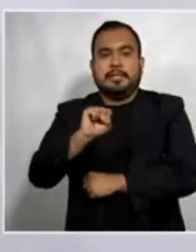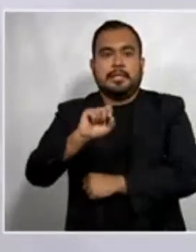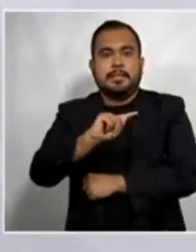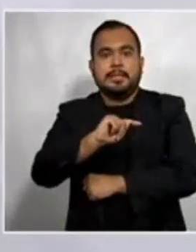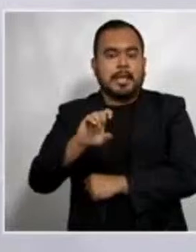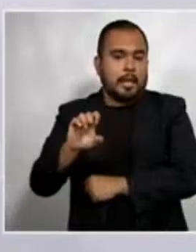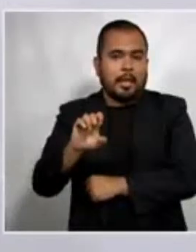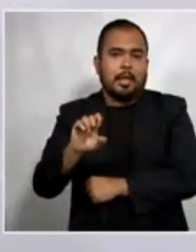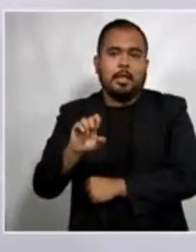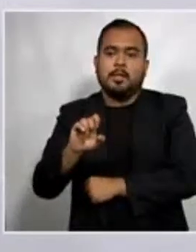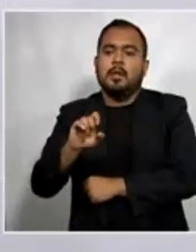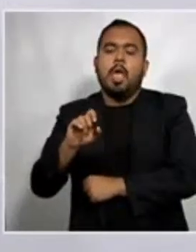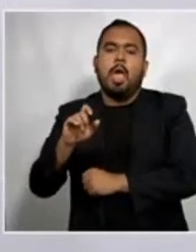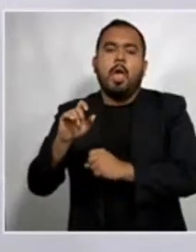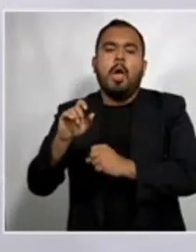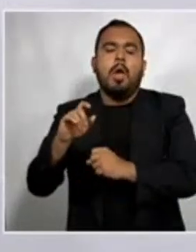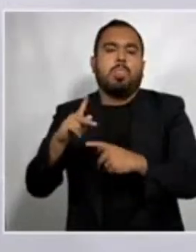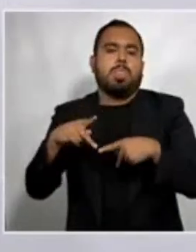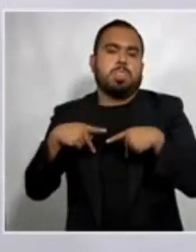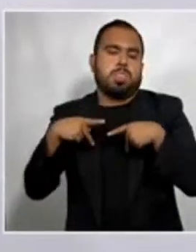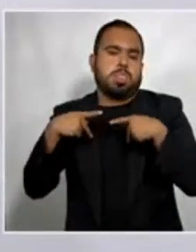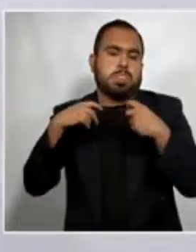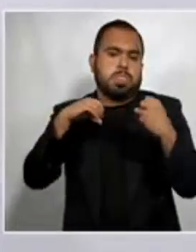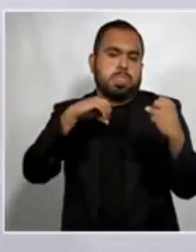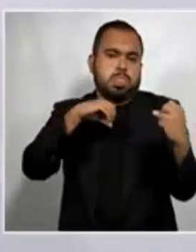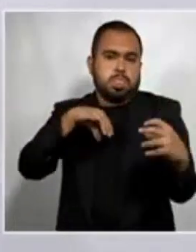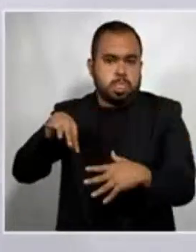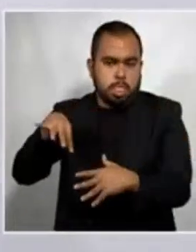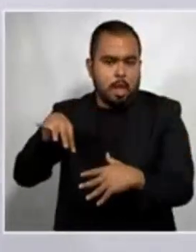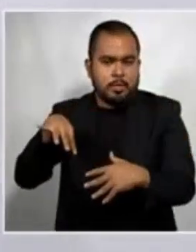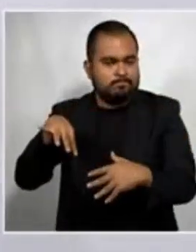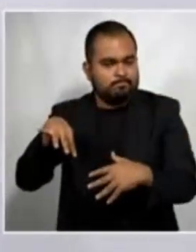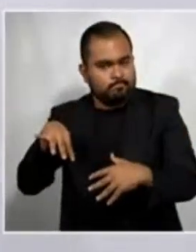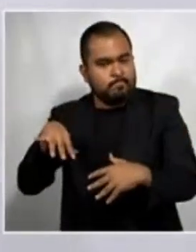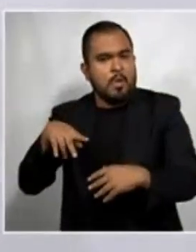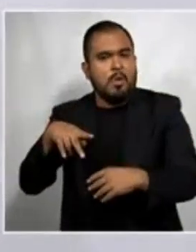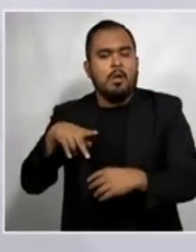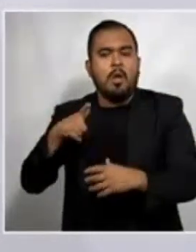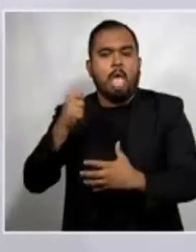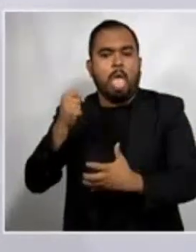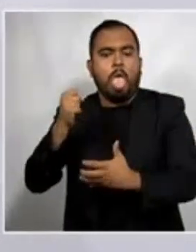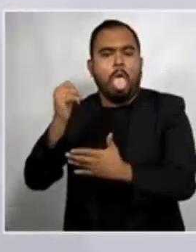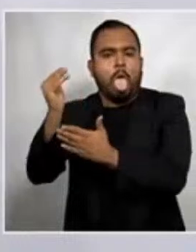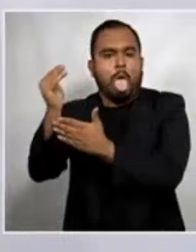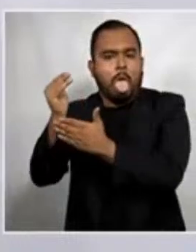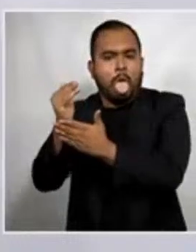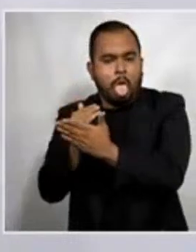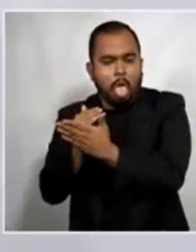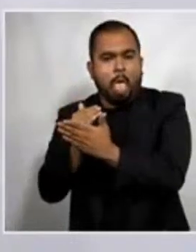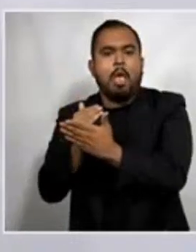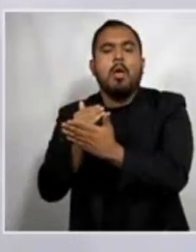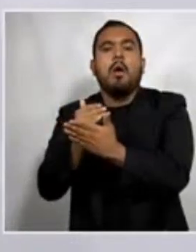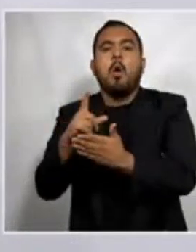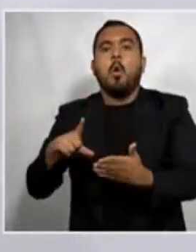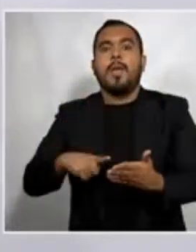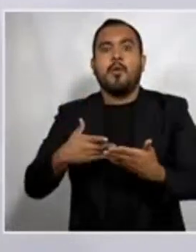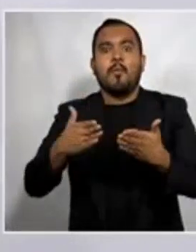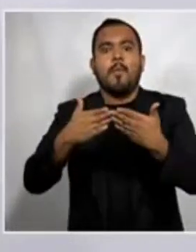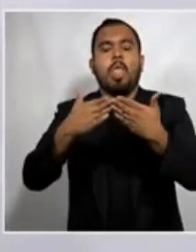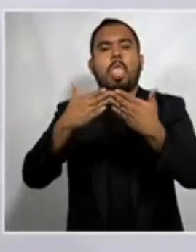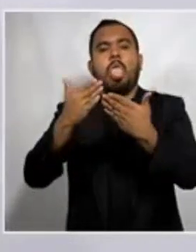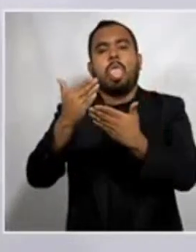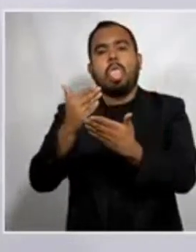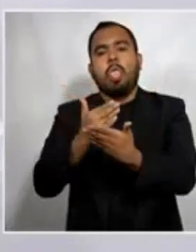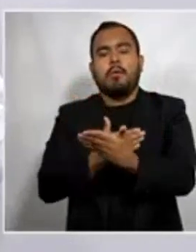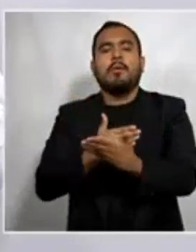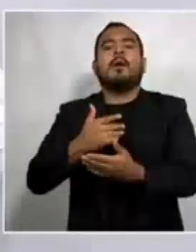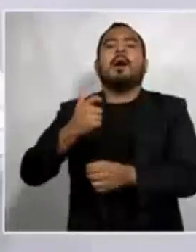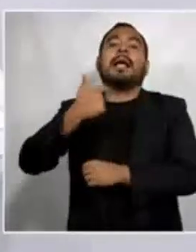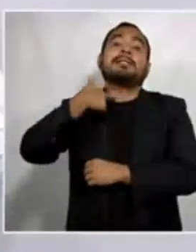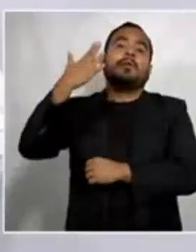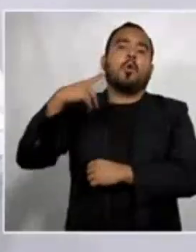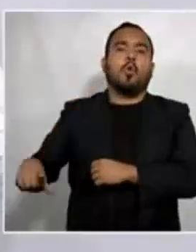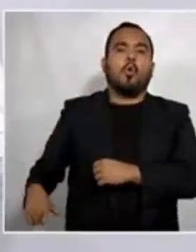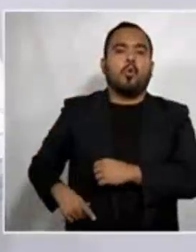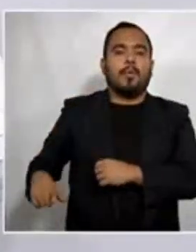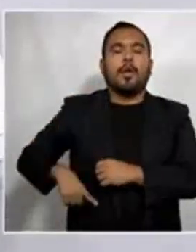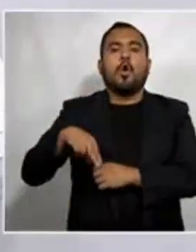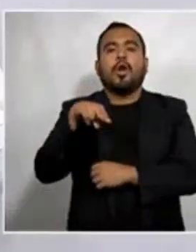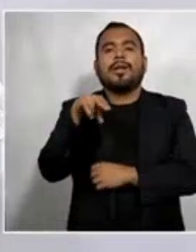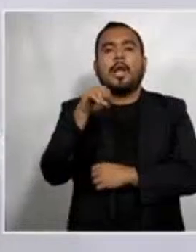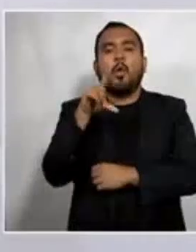que fue abandonada, empobrecida y privatizada por los gobiernos neoliberales durante 36 años.